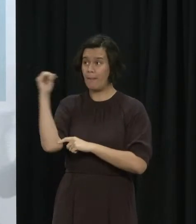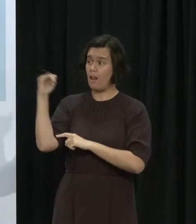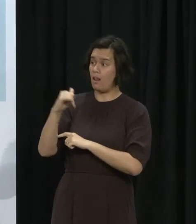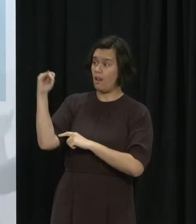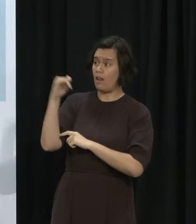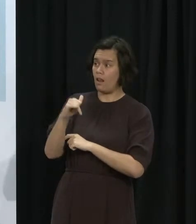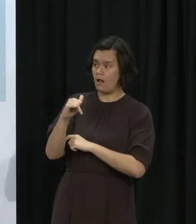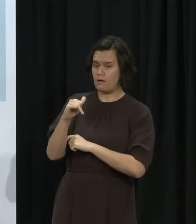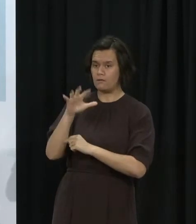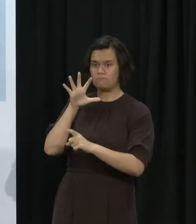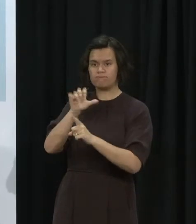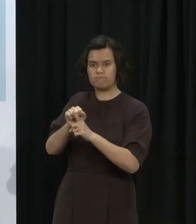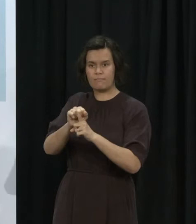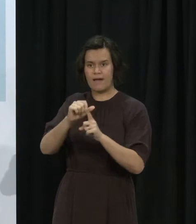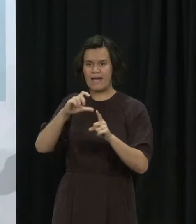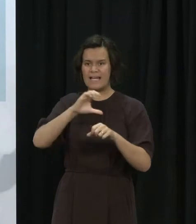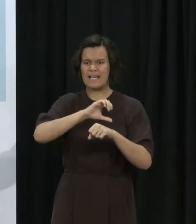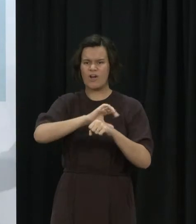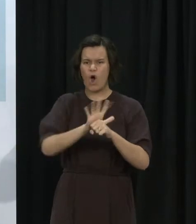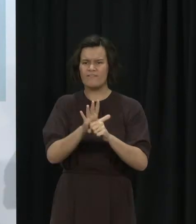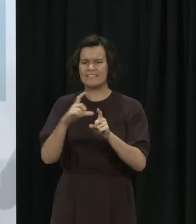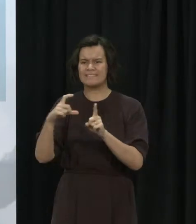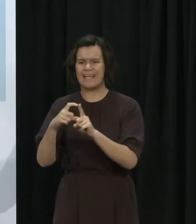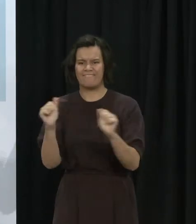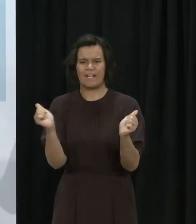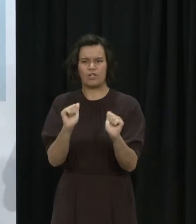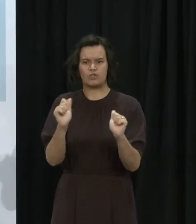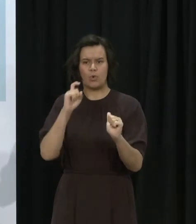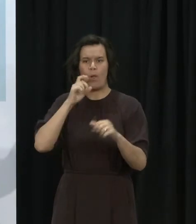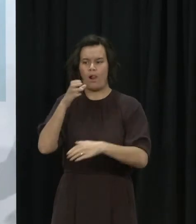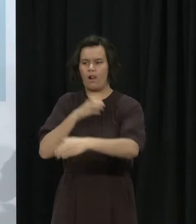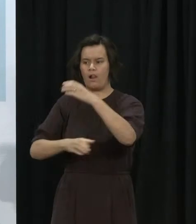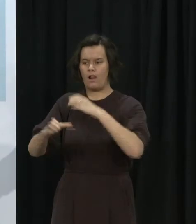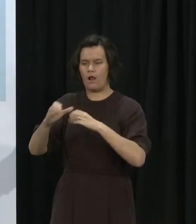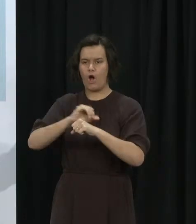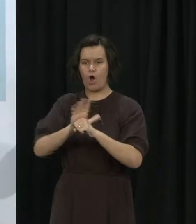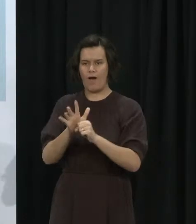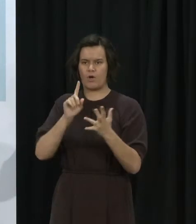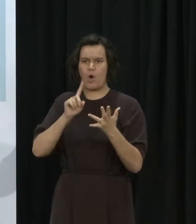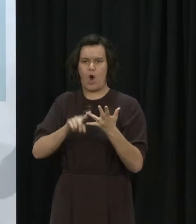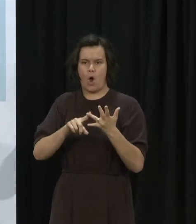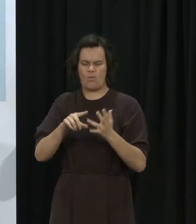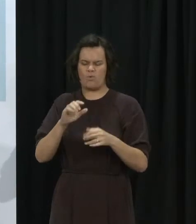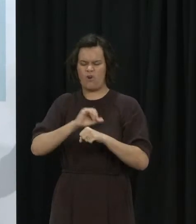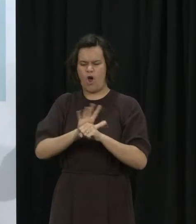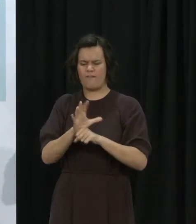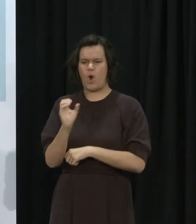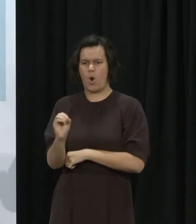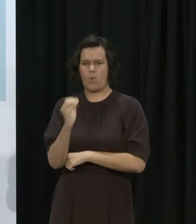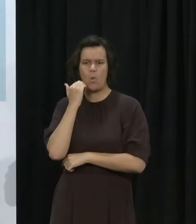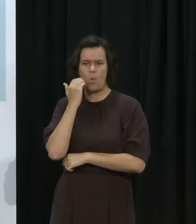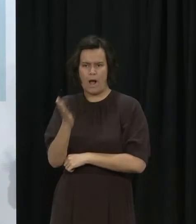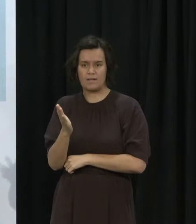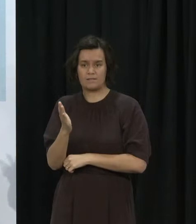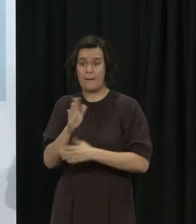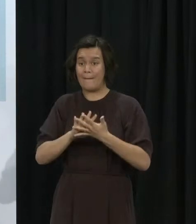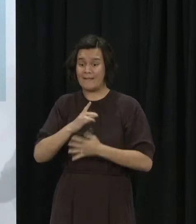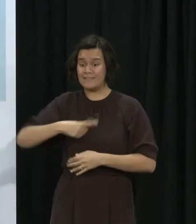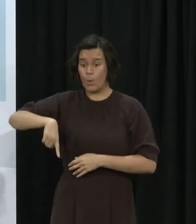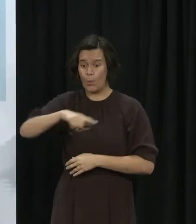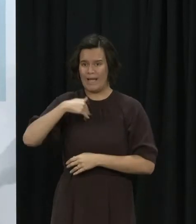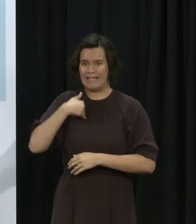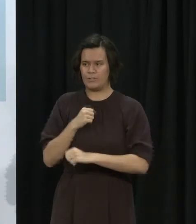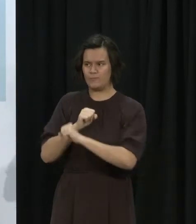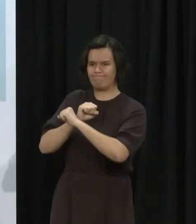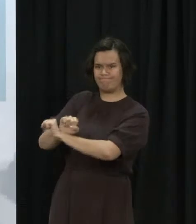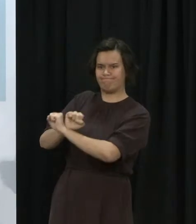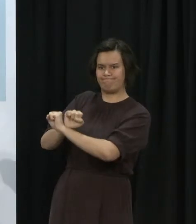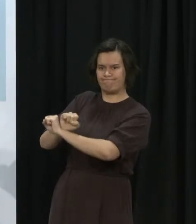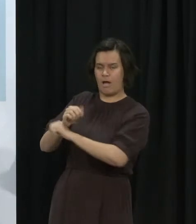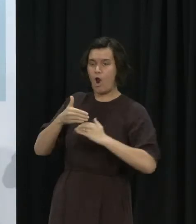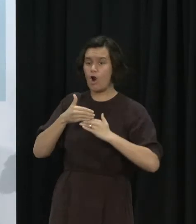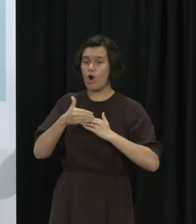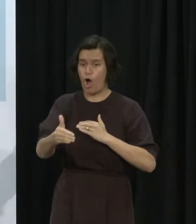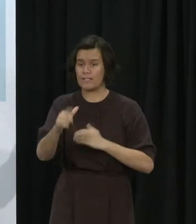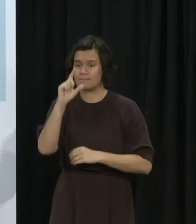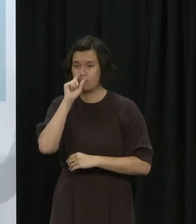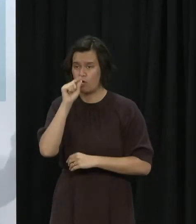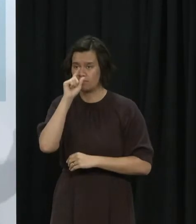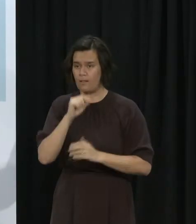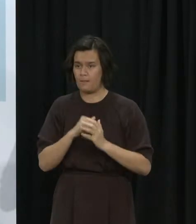Omicron te mea tino whakawhiti